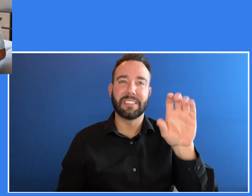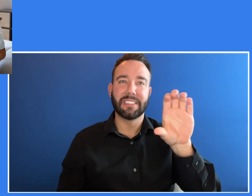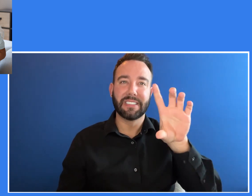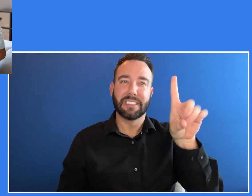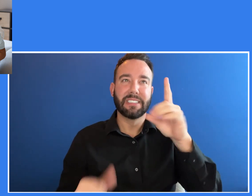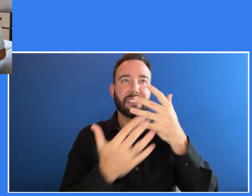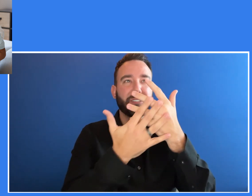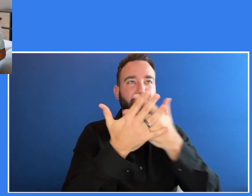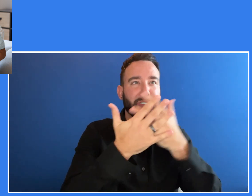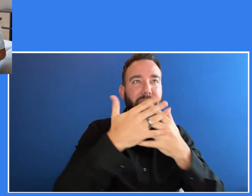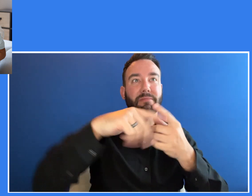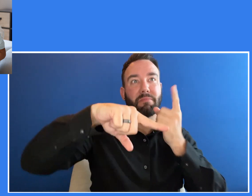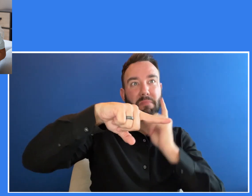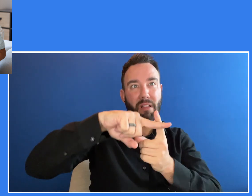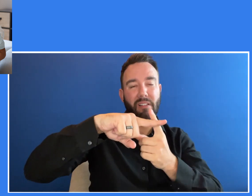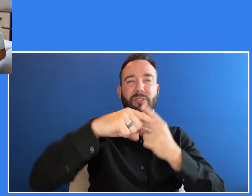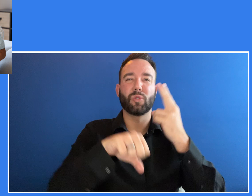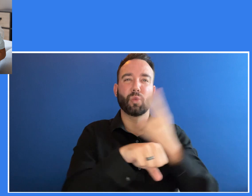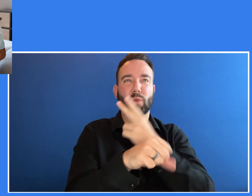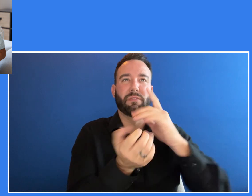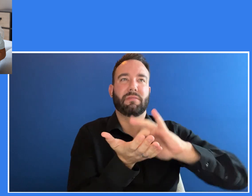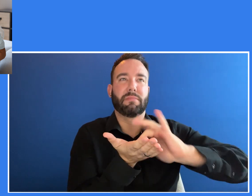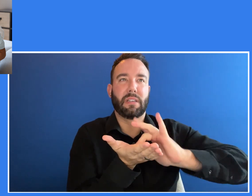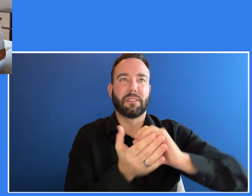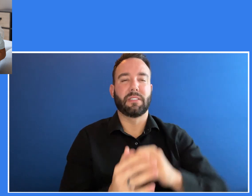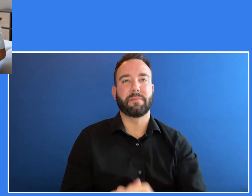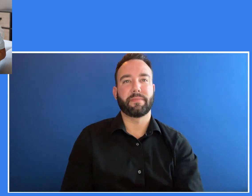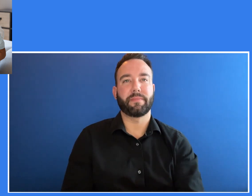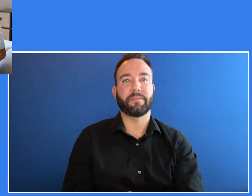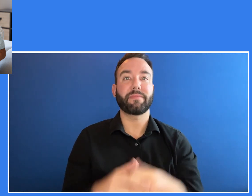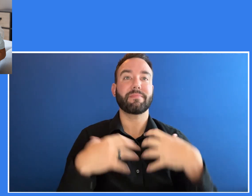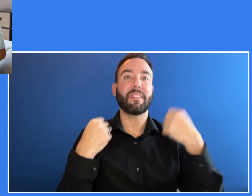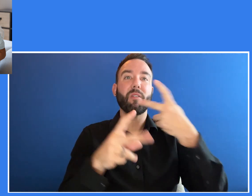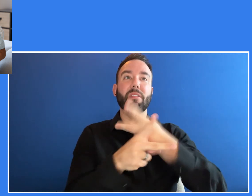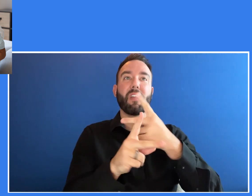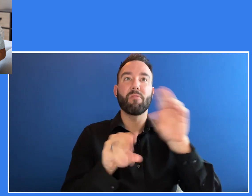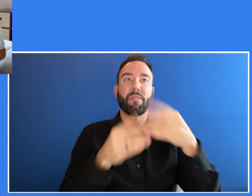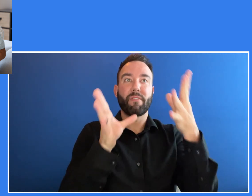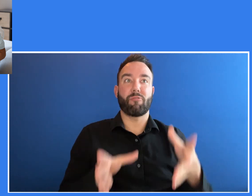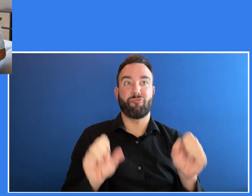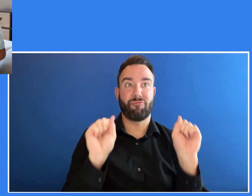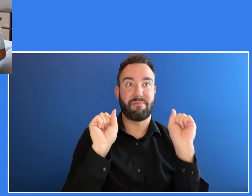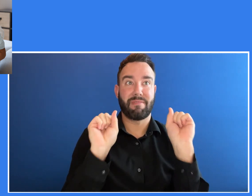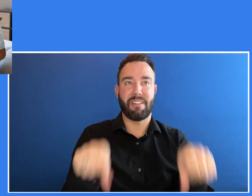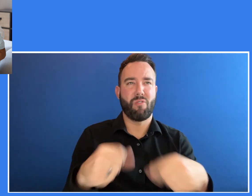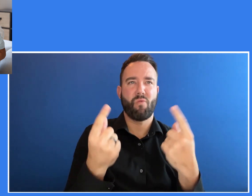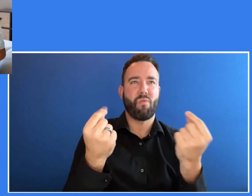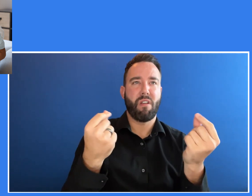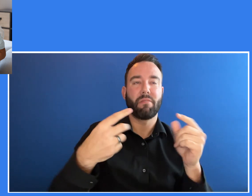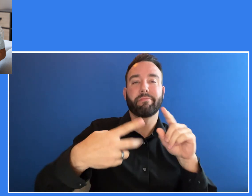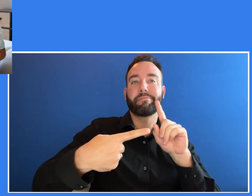y el uso de la hidroxicarbamida también es crucial. Los proveedores de atención médica pueden: